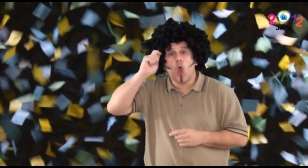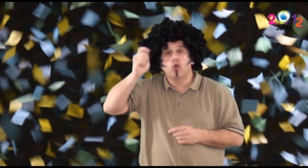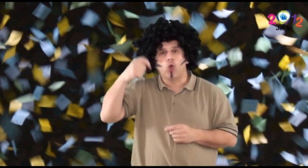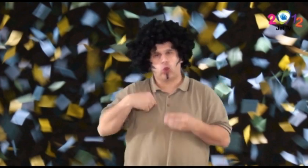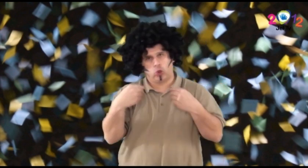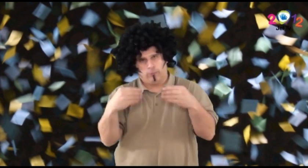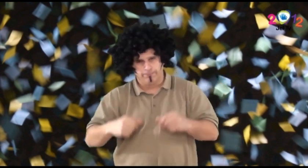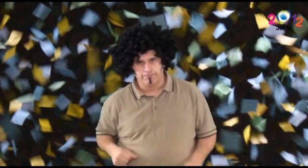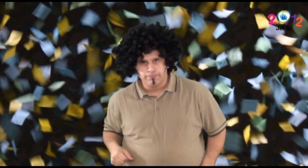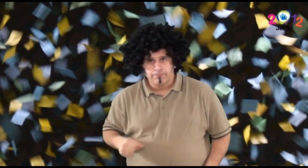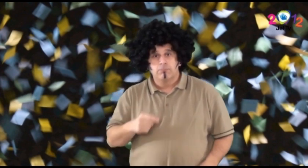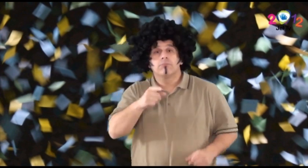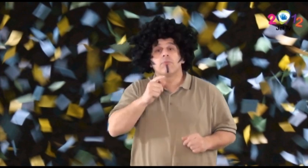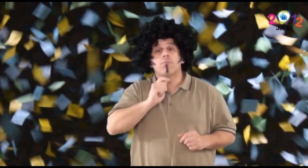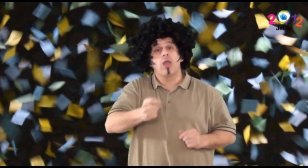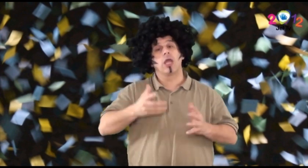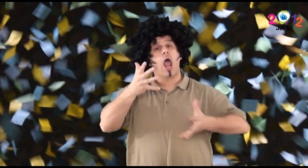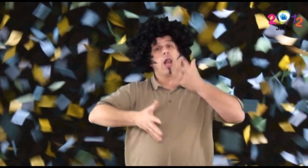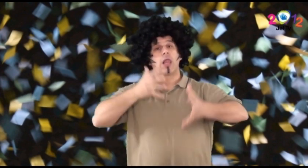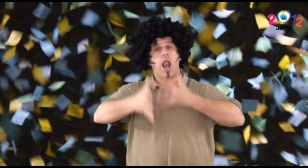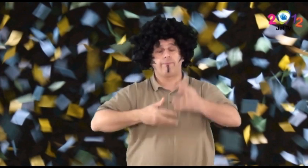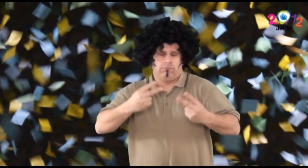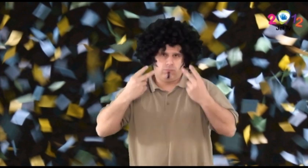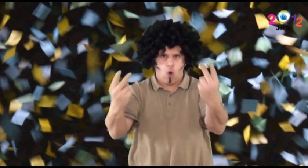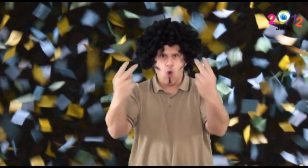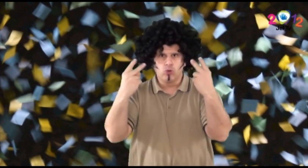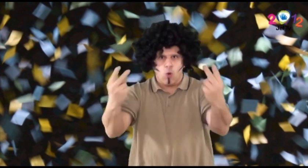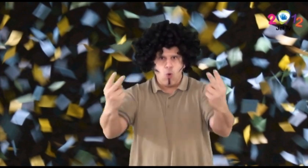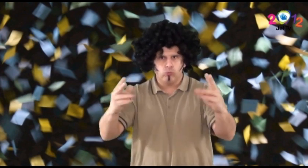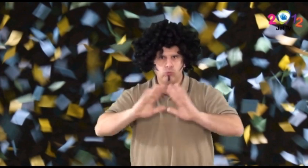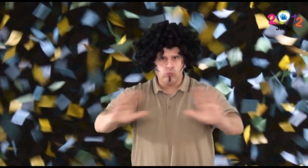Mondok egy rövid köszöntõt. A magyar jelnyelv fontos.